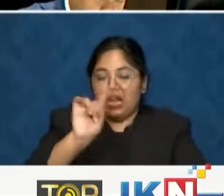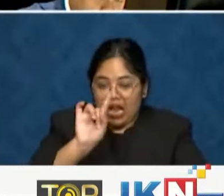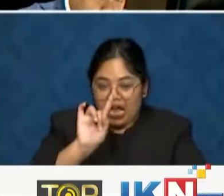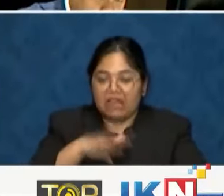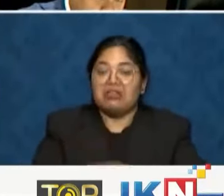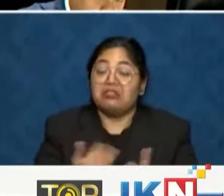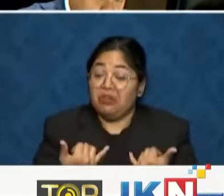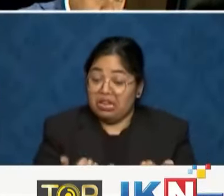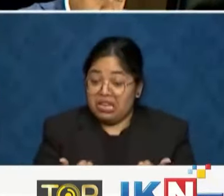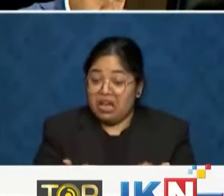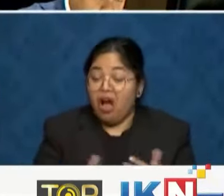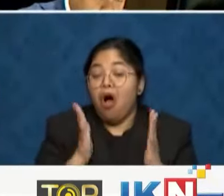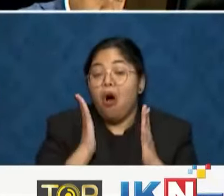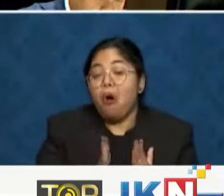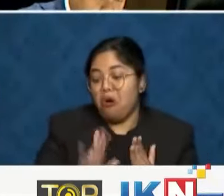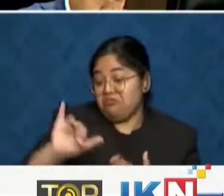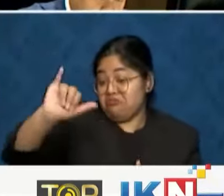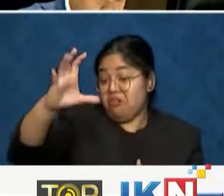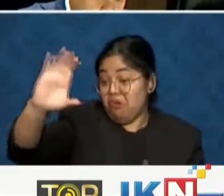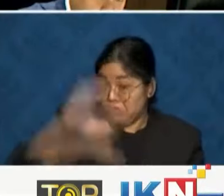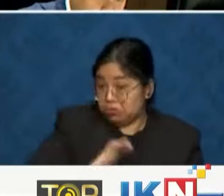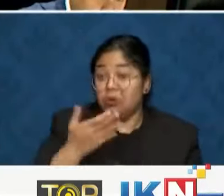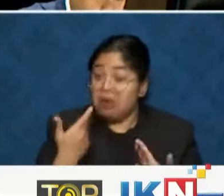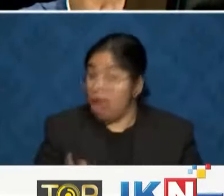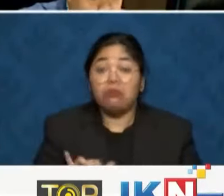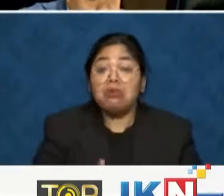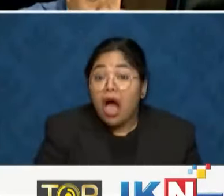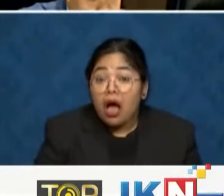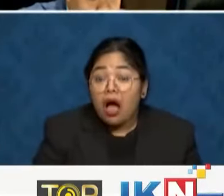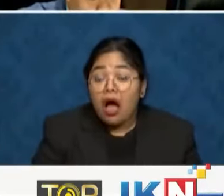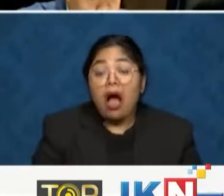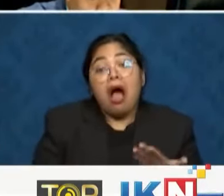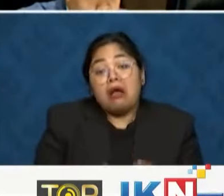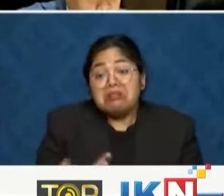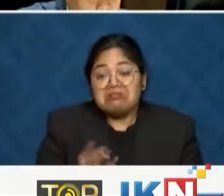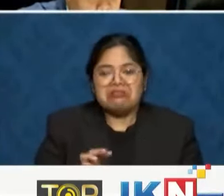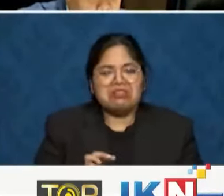คุณจุรินทร์ก็อยู่ในครมนั้นตอนนี้คุณวรน ต้องปิดไมค์เลยครับอ่ะแต่ไม่เป็นไรคุณ